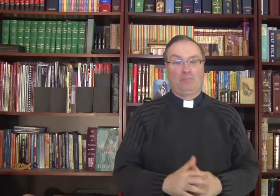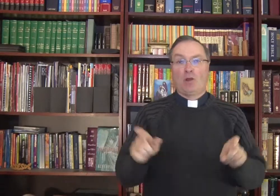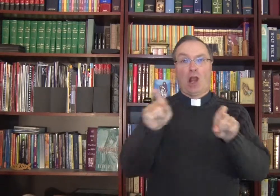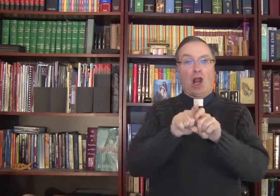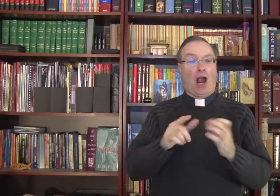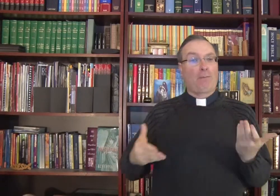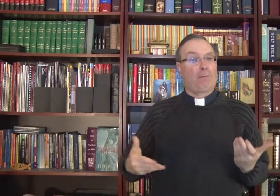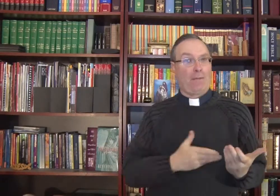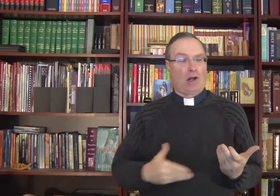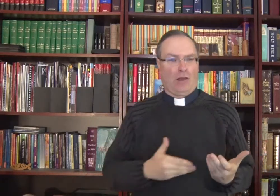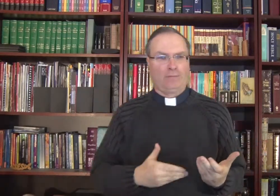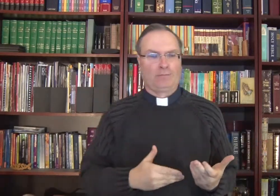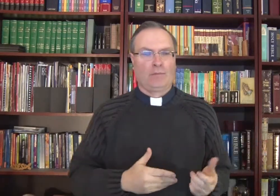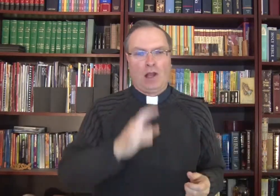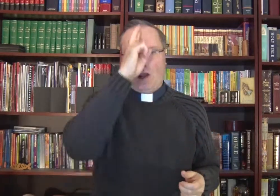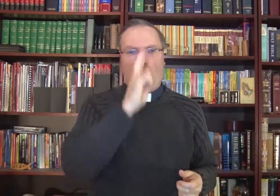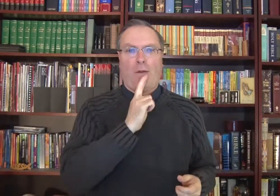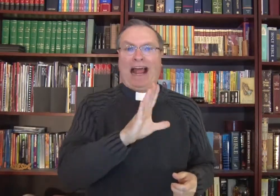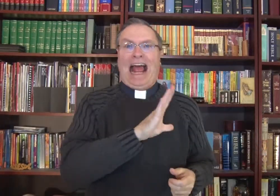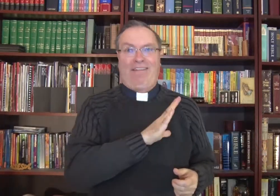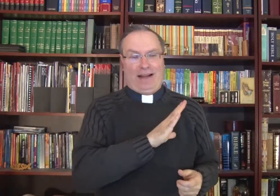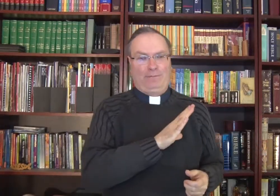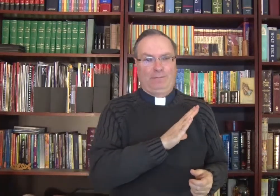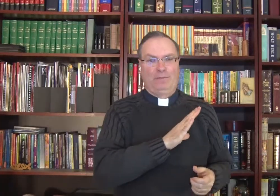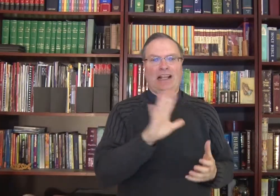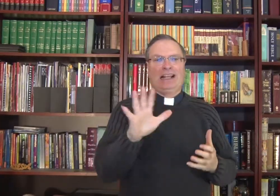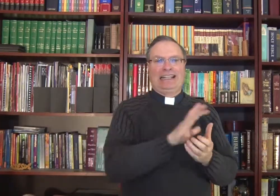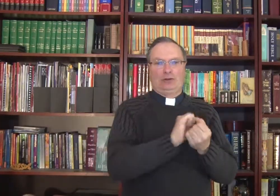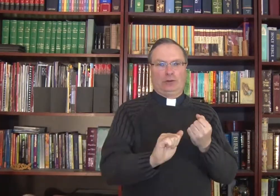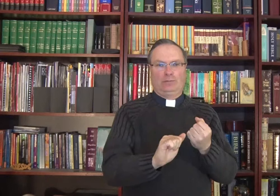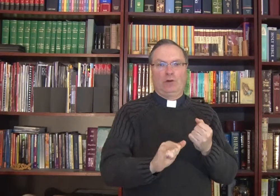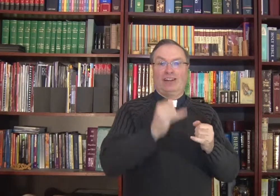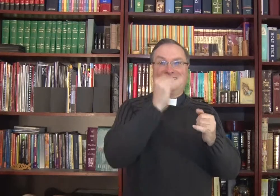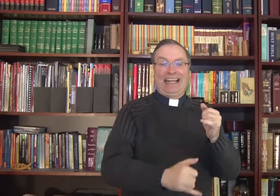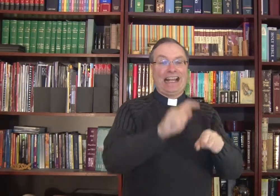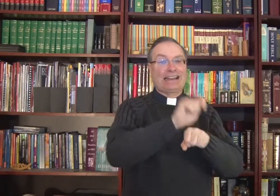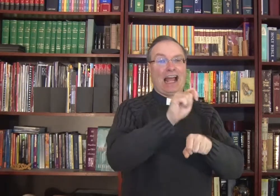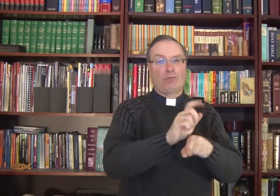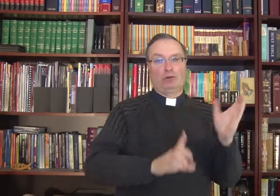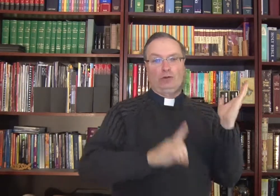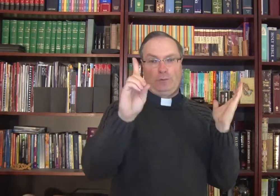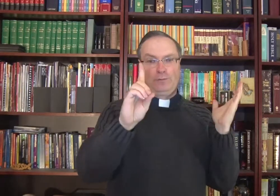Comme Babylone, Rome avait détruit le dernier temple de Dieu